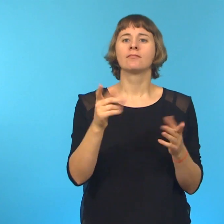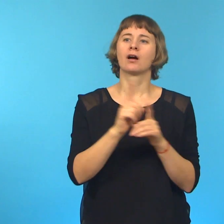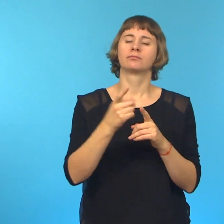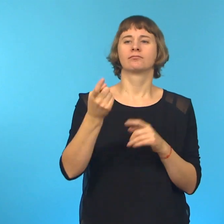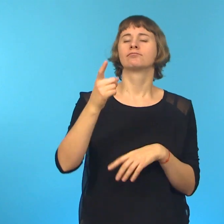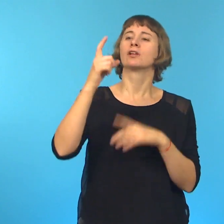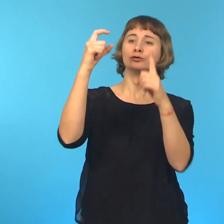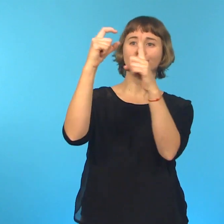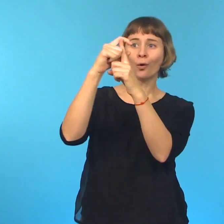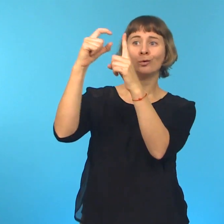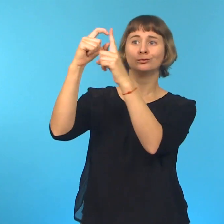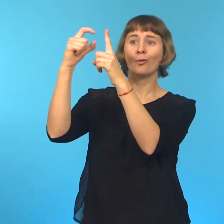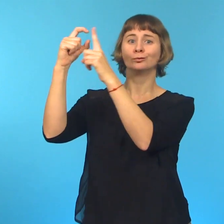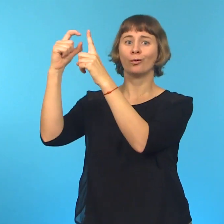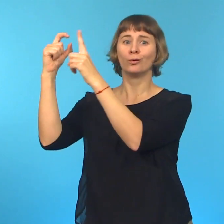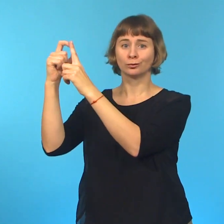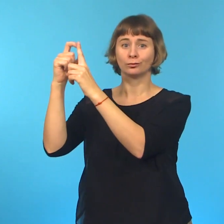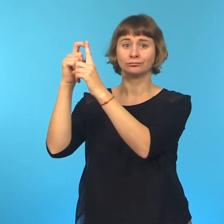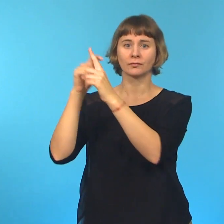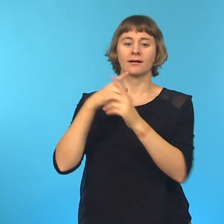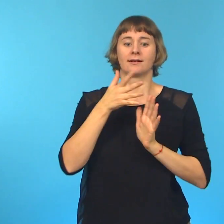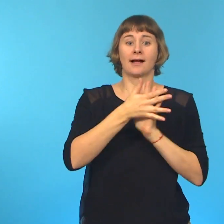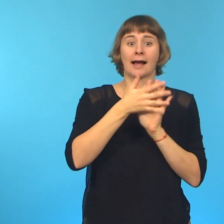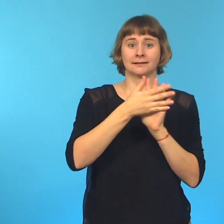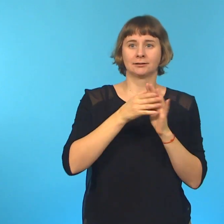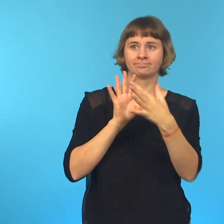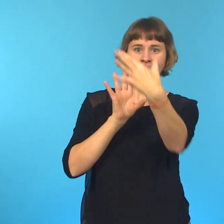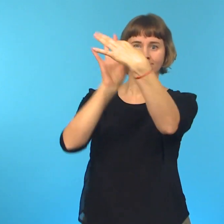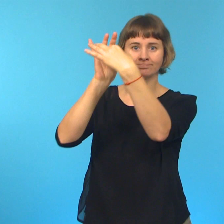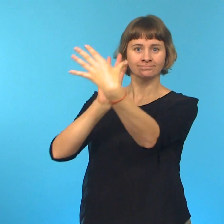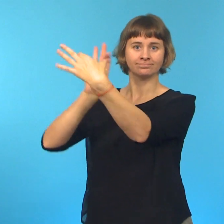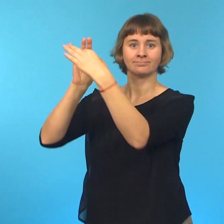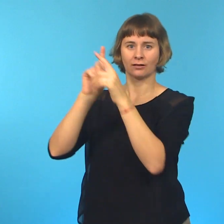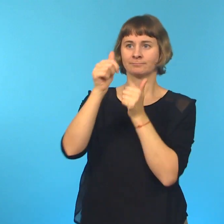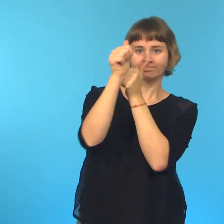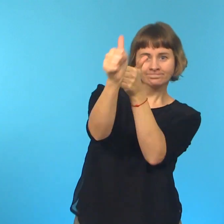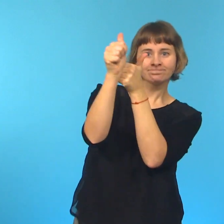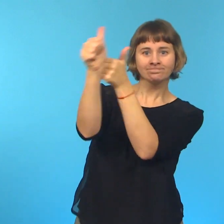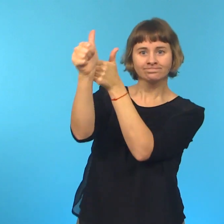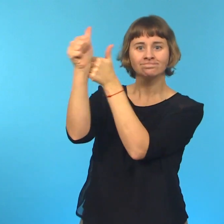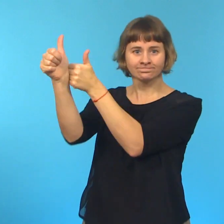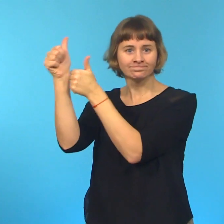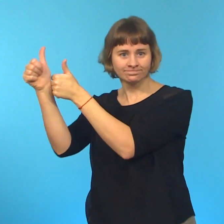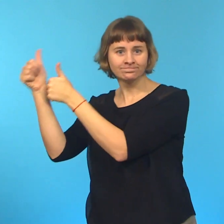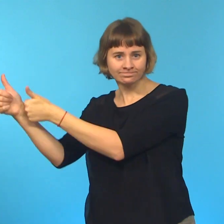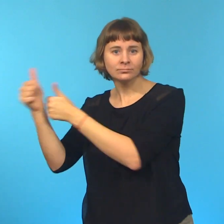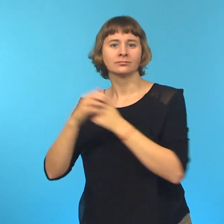kai kalbant žodine kalba kiekvienam žodžiui rodomas atitinkamas gestas“.